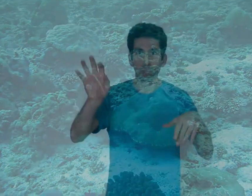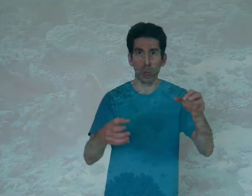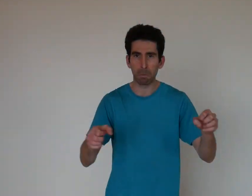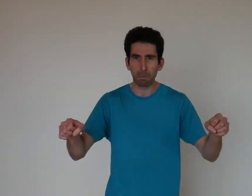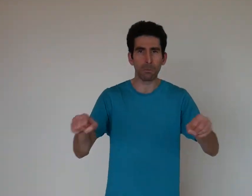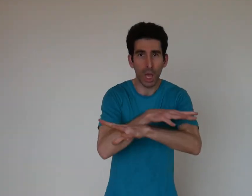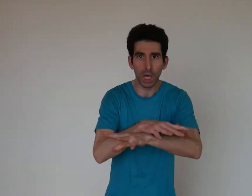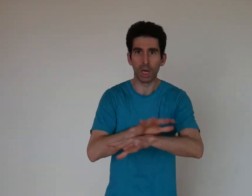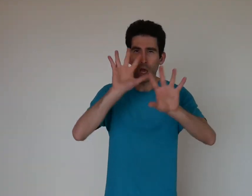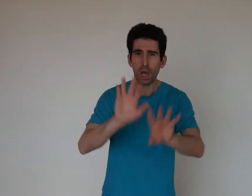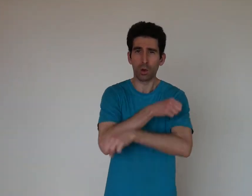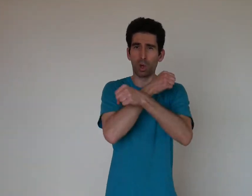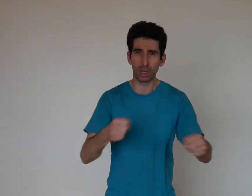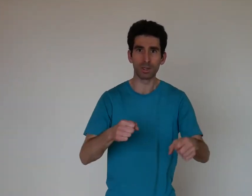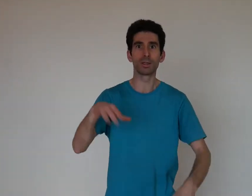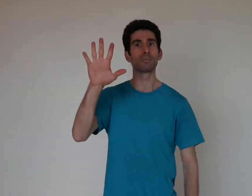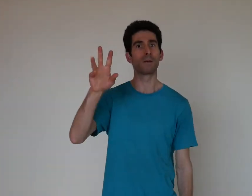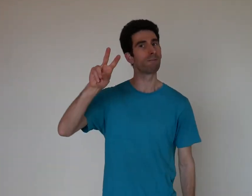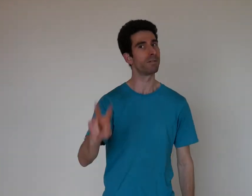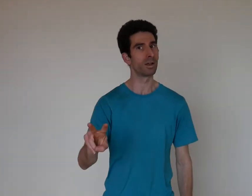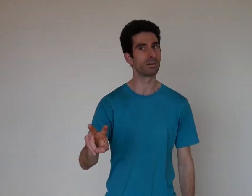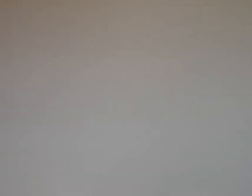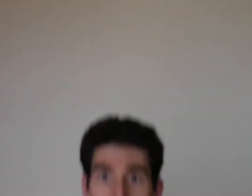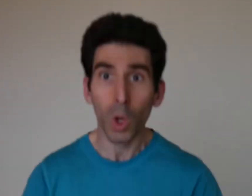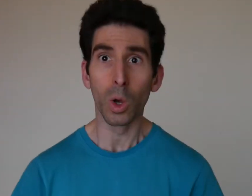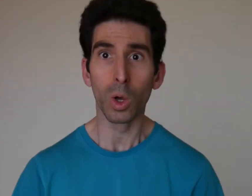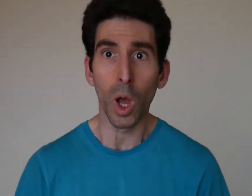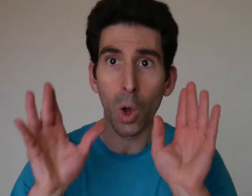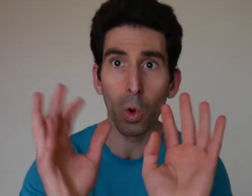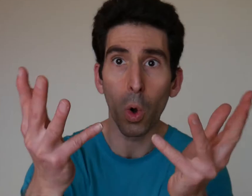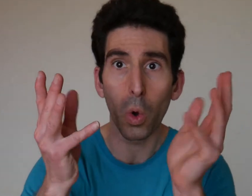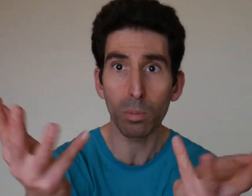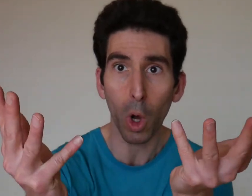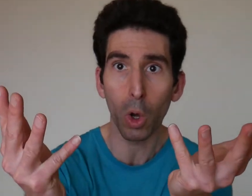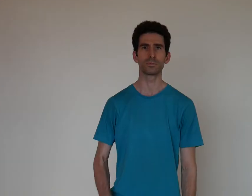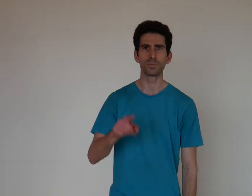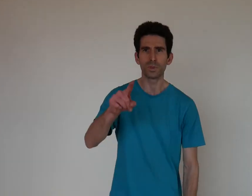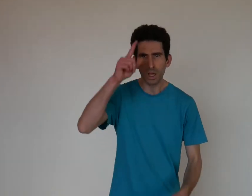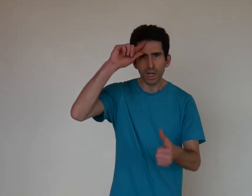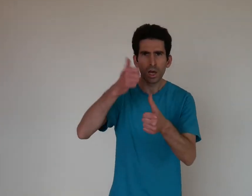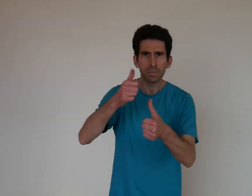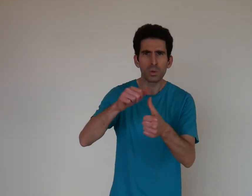Le poulpe était invisible. Incroyable mais vrai ! Comment ? Rappelle-toi,